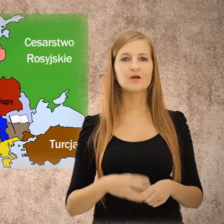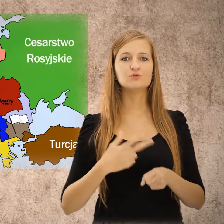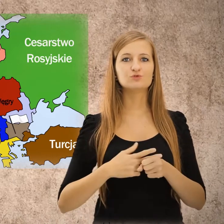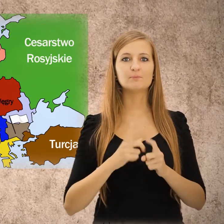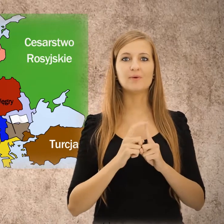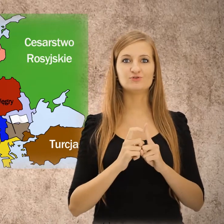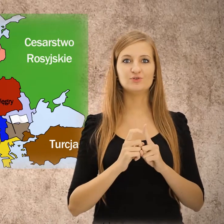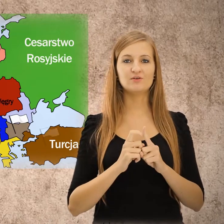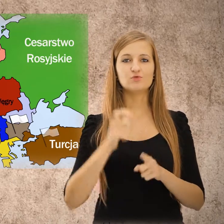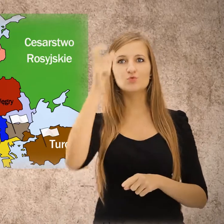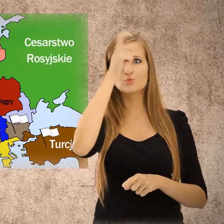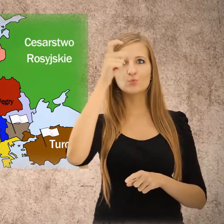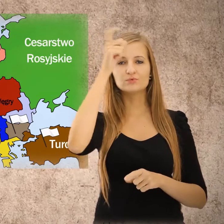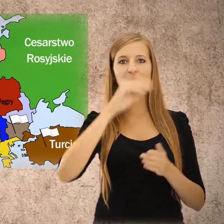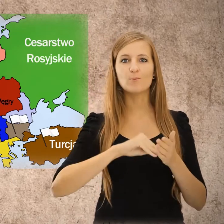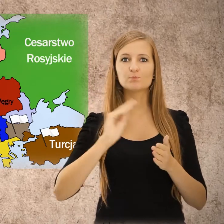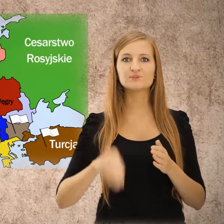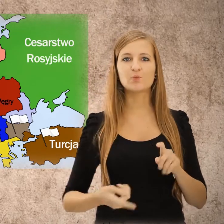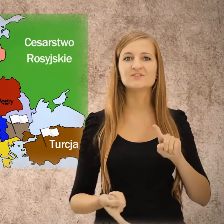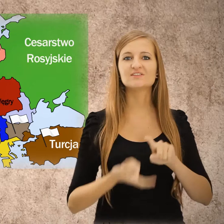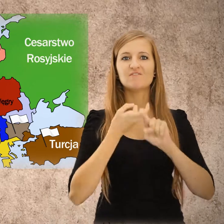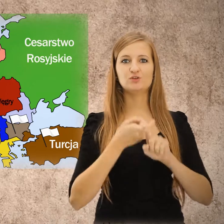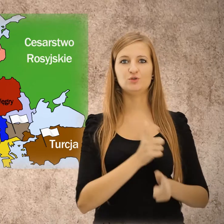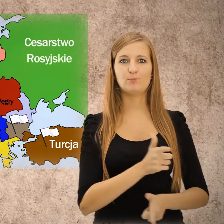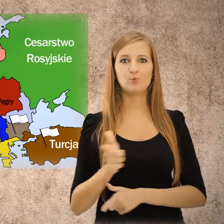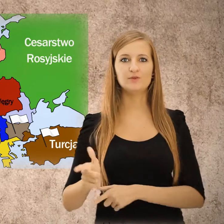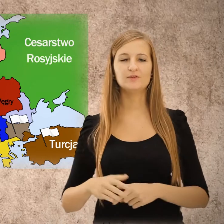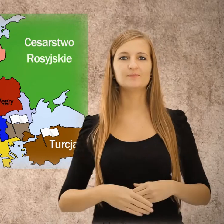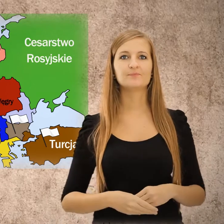30 października Turcja podpisała zawieszenie broni,